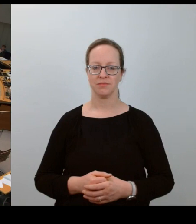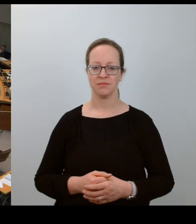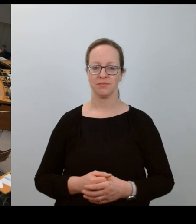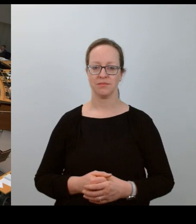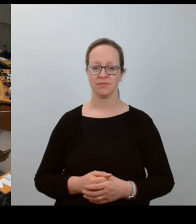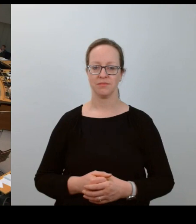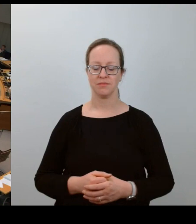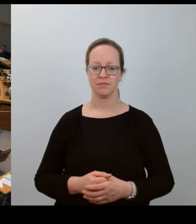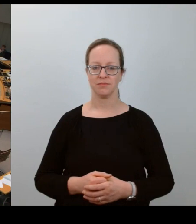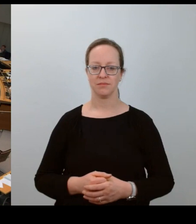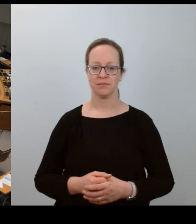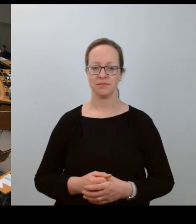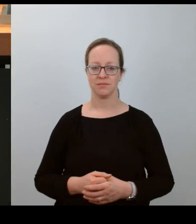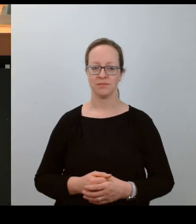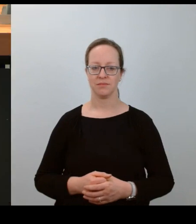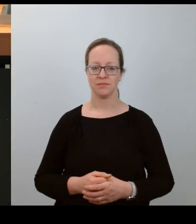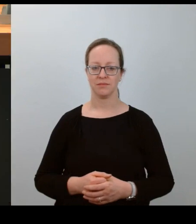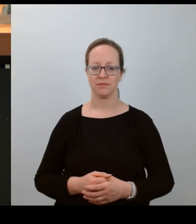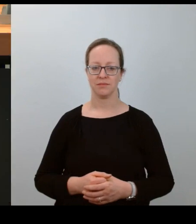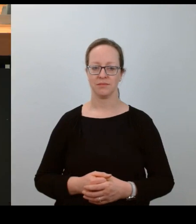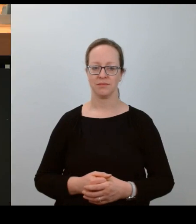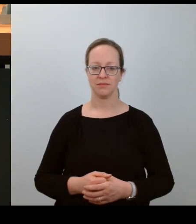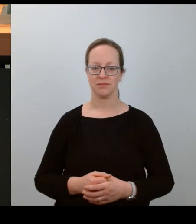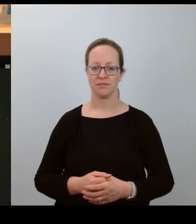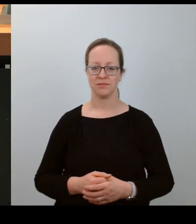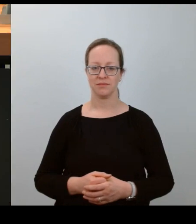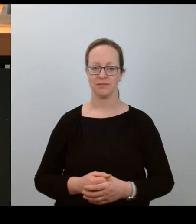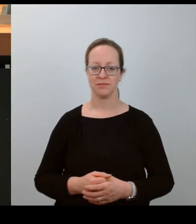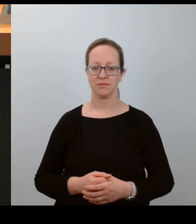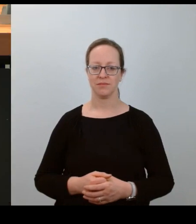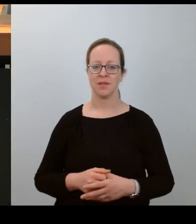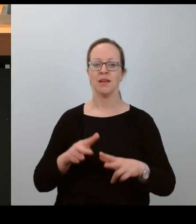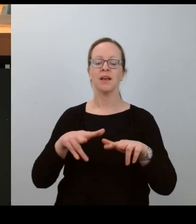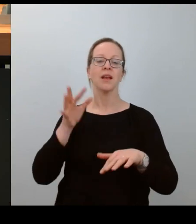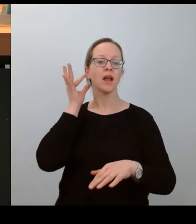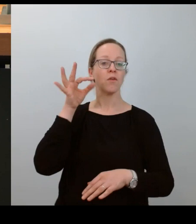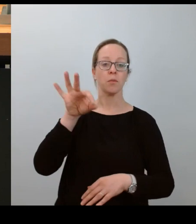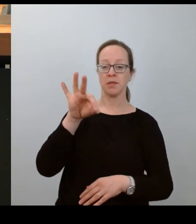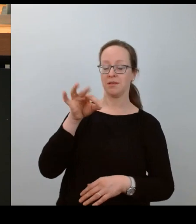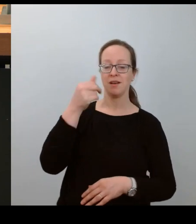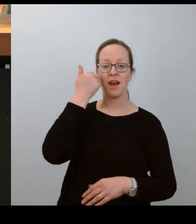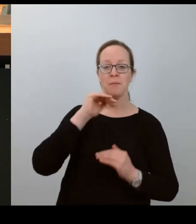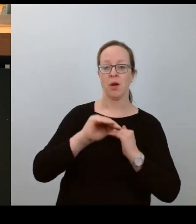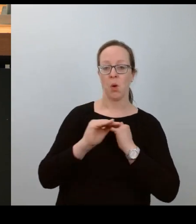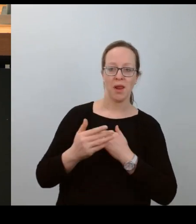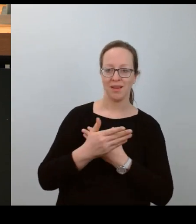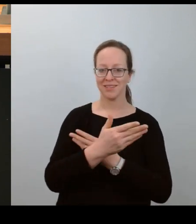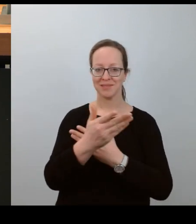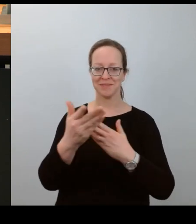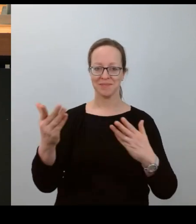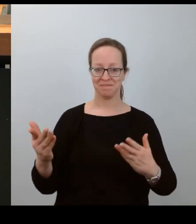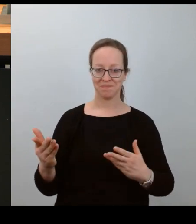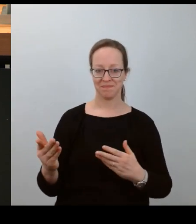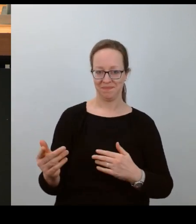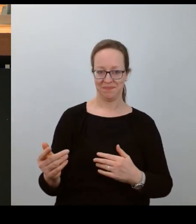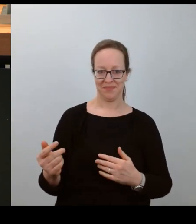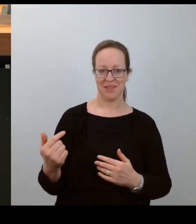kurz erläutern, wie sie aus meiner Sicht und nicht nur aus meiner, sondern auch aus Sicht vieler Künstler und beteiligter Verbände die Situation darstellt, wir haben bereits in